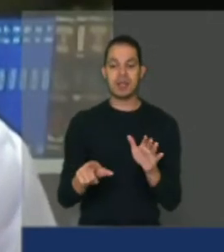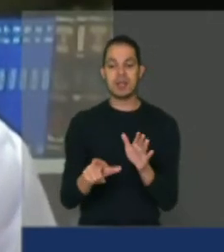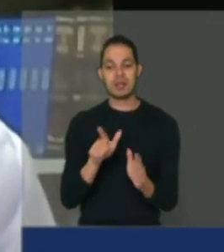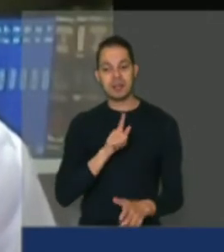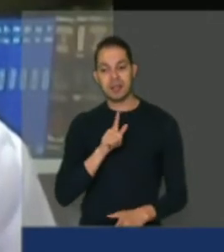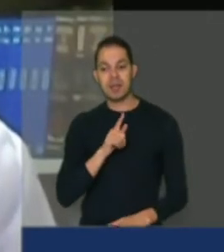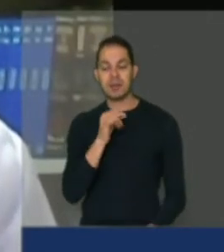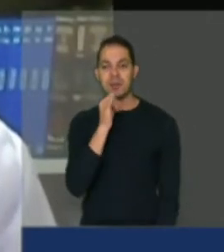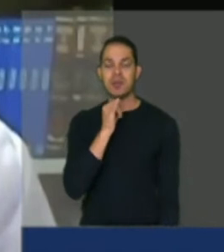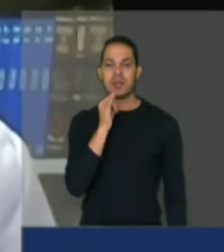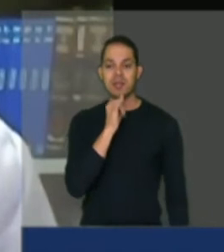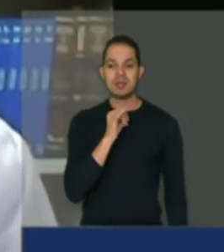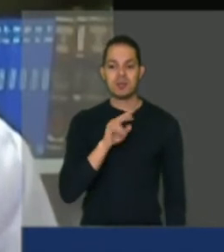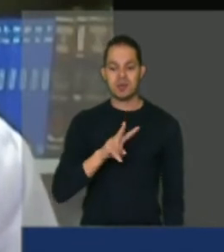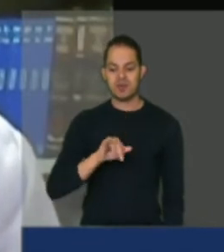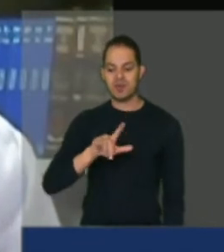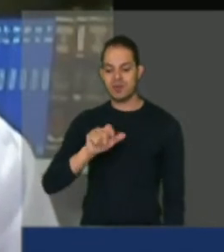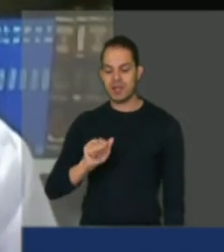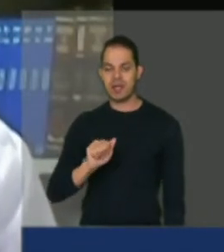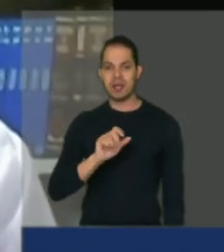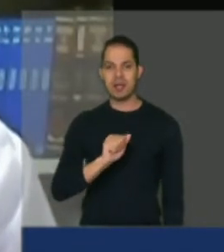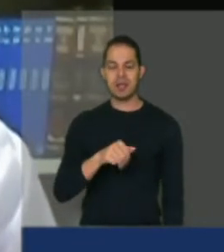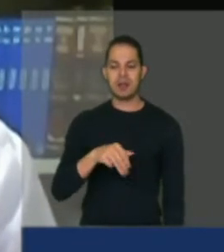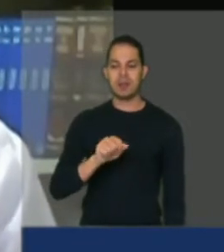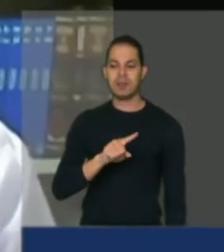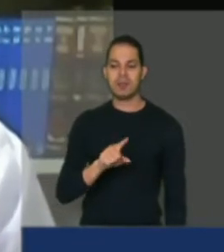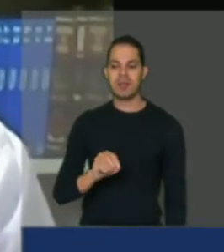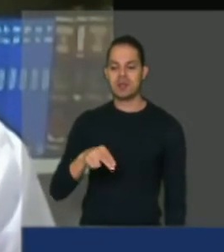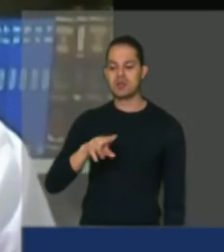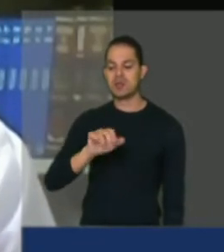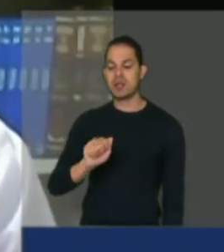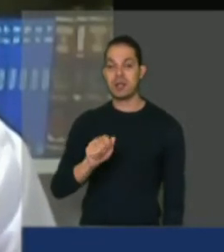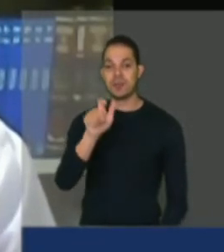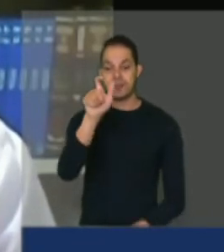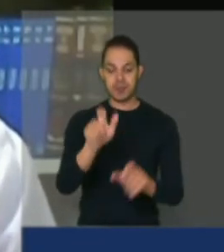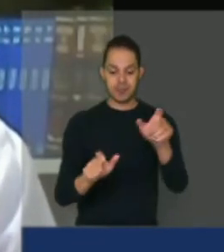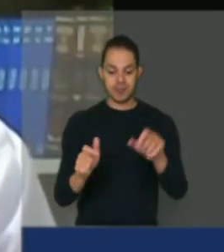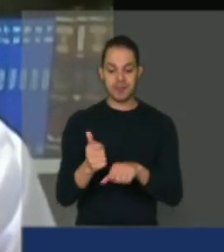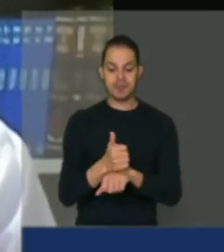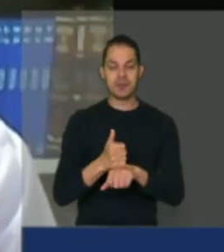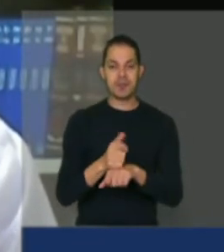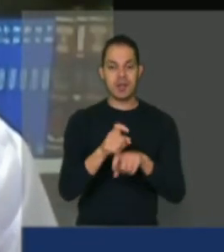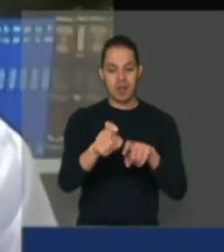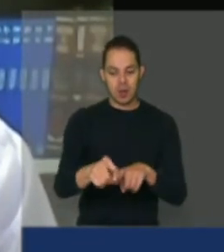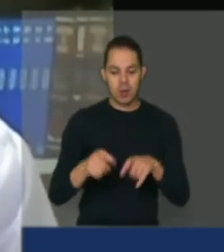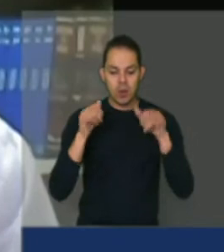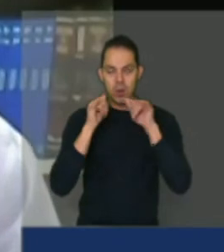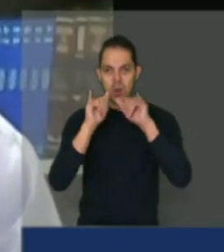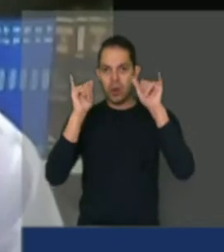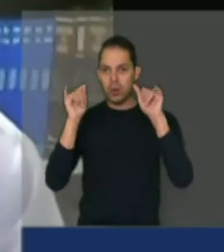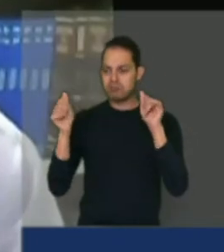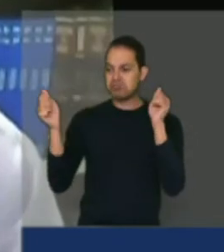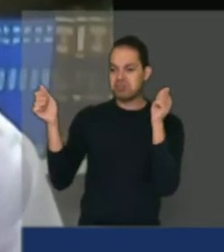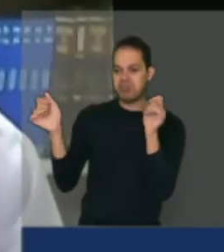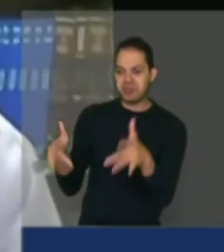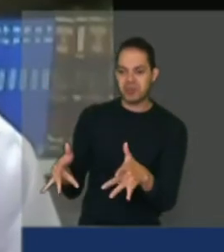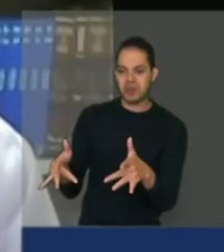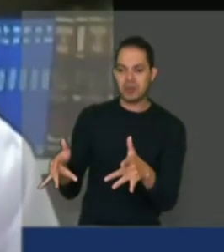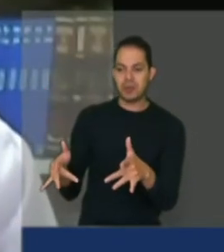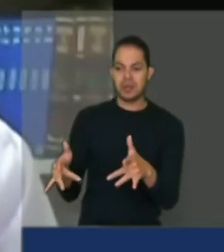PARINTINS. E LITERALMENTE, OS AGRICULTORES ESTÃO ABANDONADOS. O GOVERNO ATUAL, DESDE O GOLPE DE 2016, SIMPLESMENTE PAROU DE AJUDAR